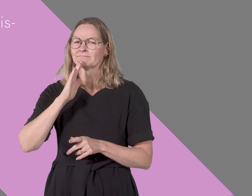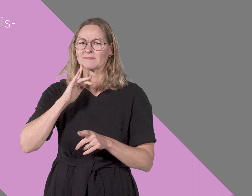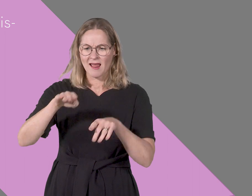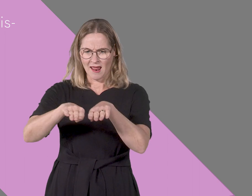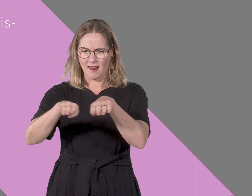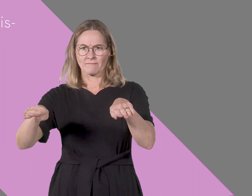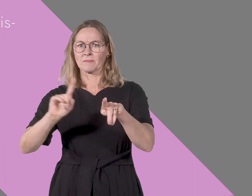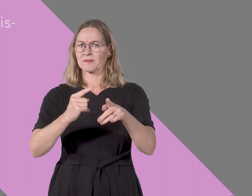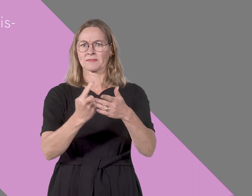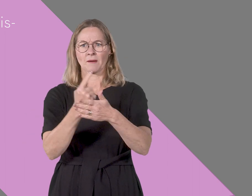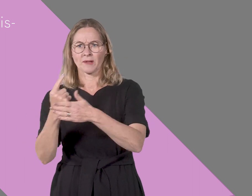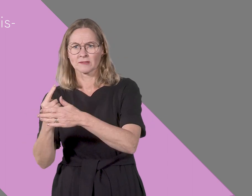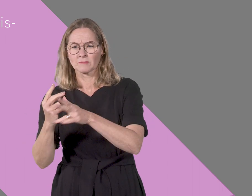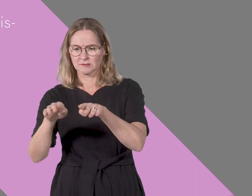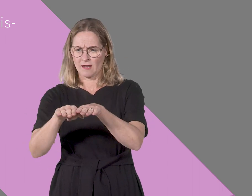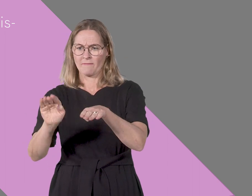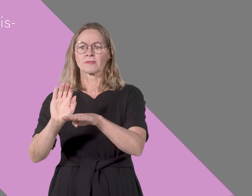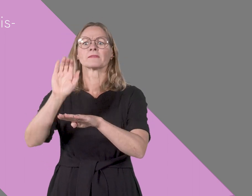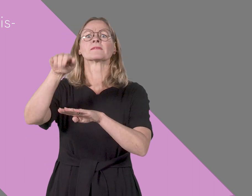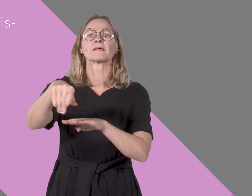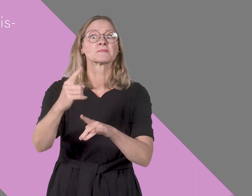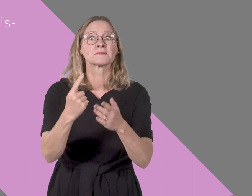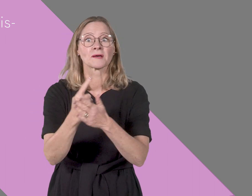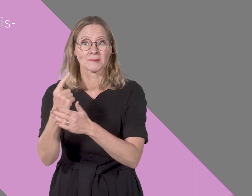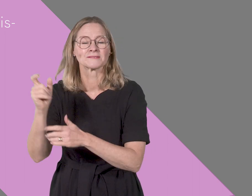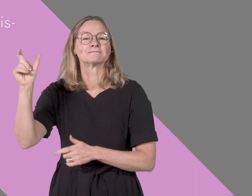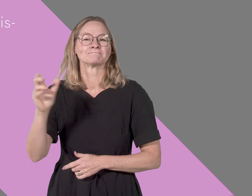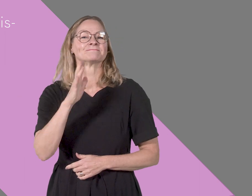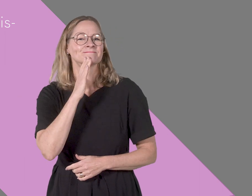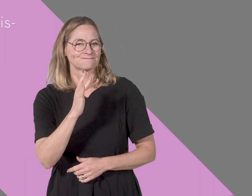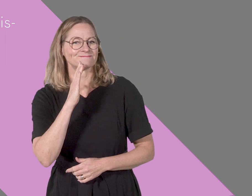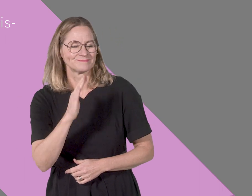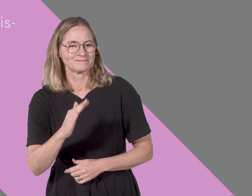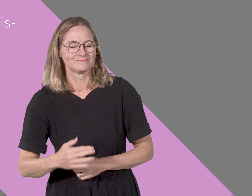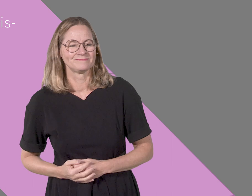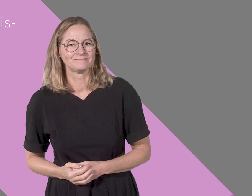mitä kaikkea tapahtui niin lavalla kuin sen takana.